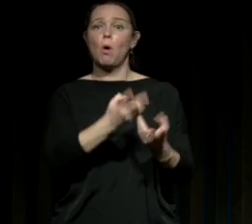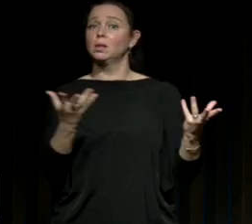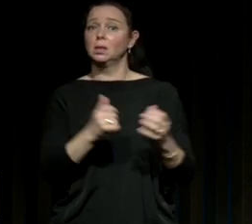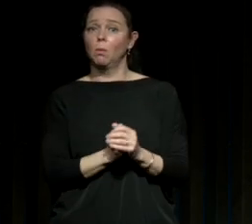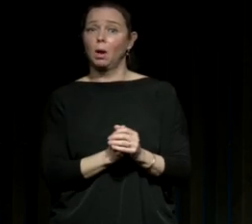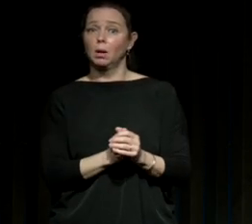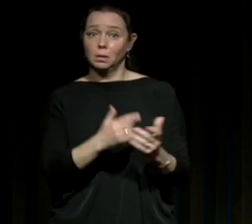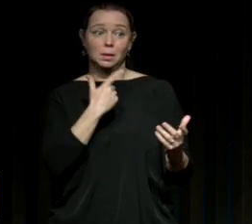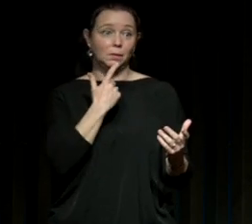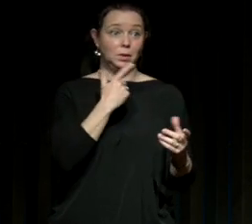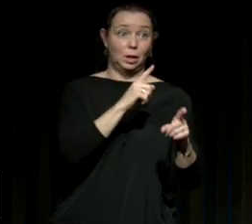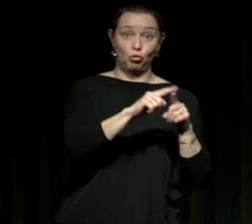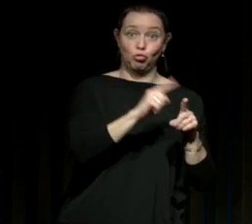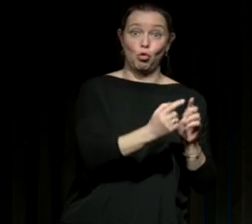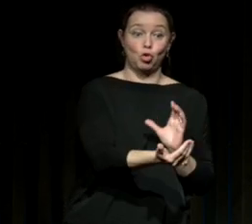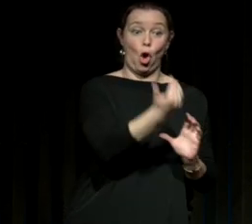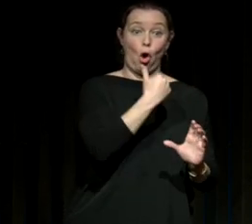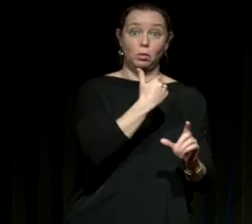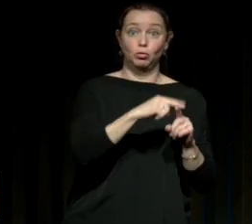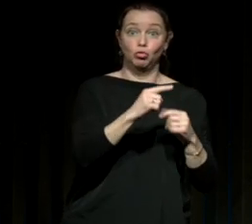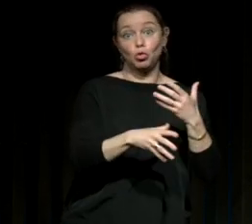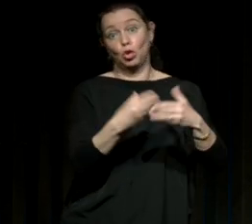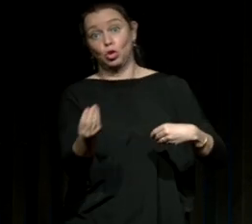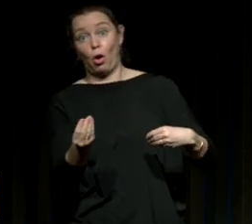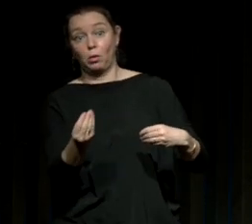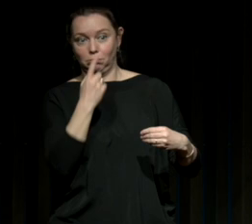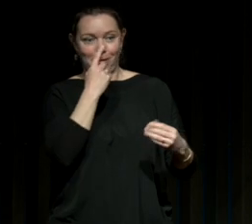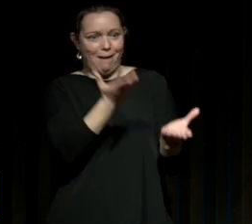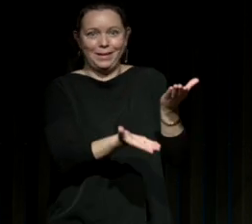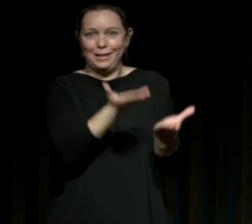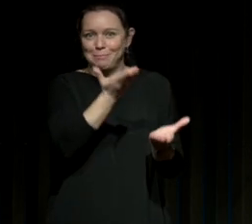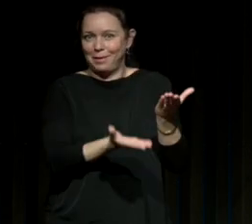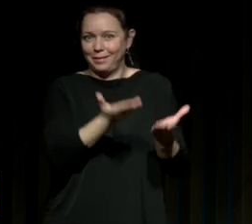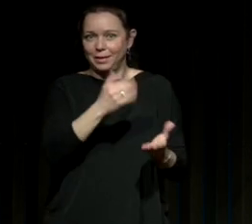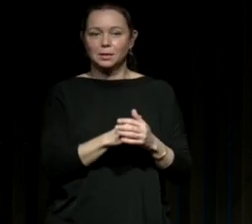qu'on fait rentrer est-ce qu'on fait sortir et il est important de maintenir un niveau de dépense